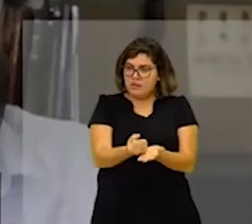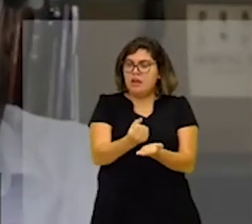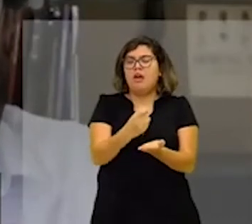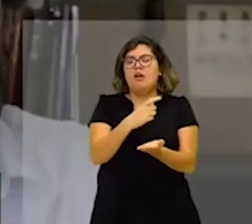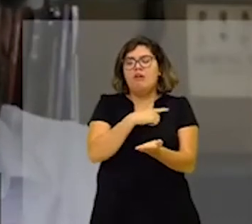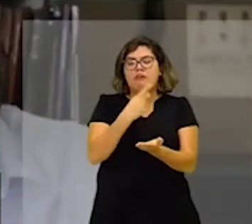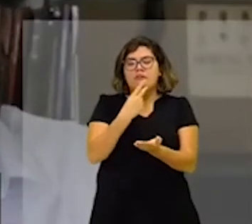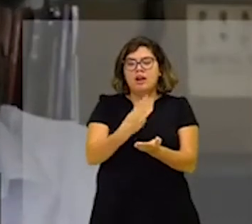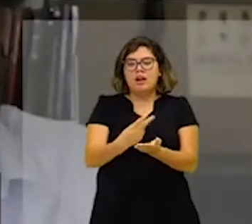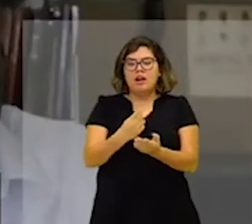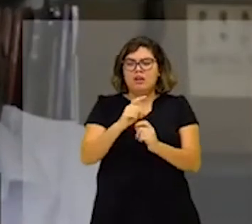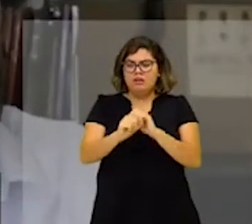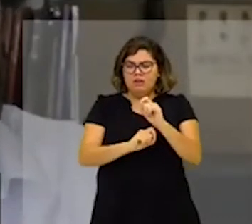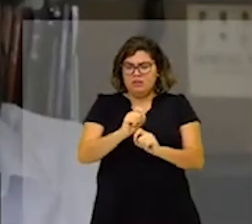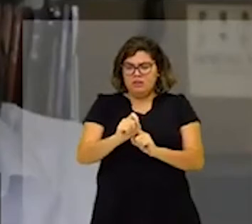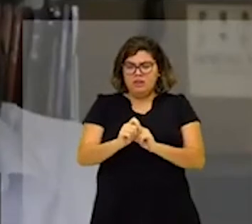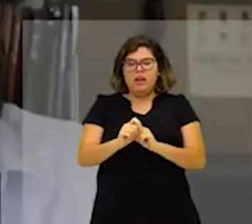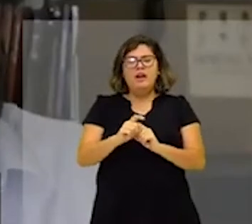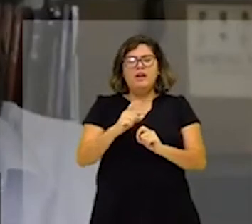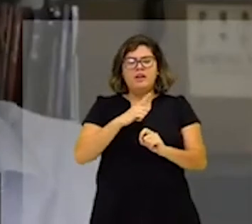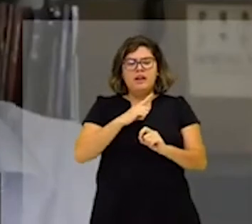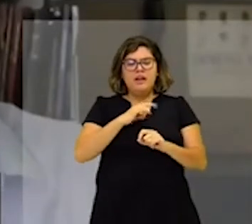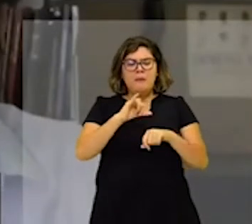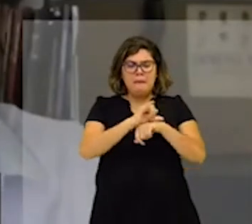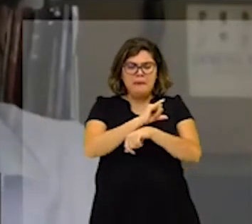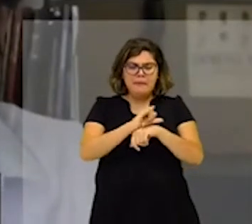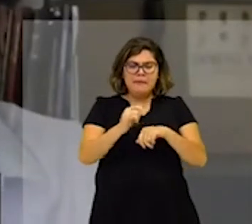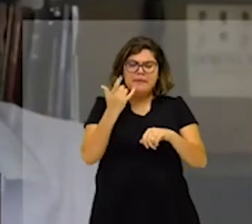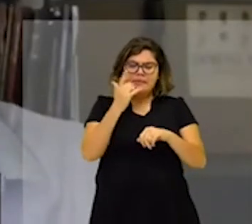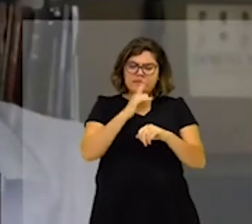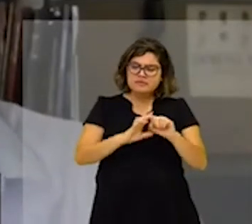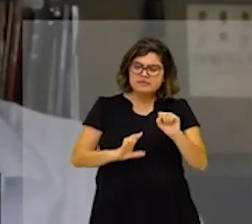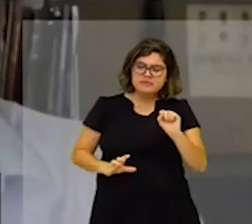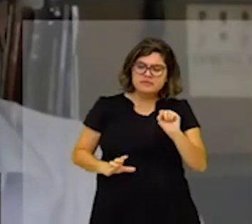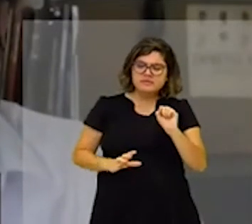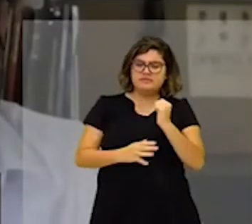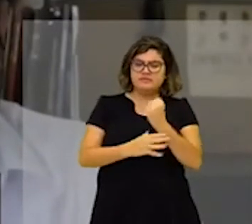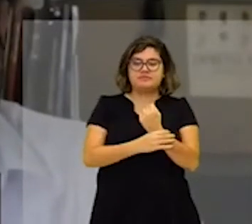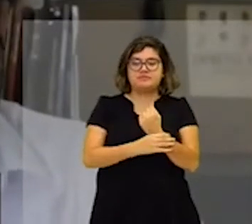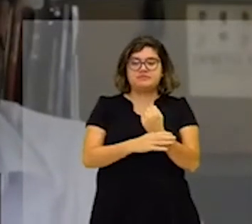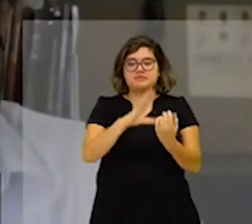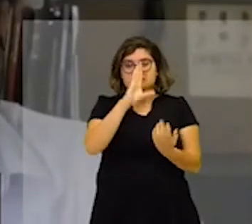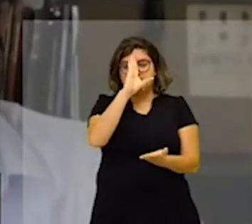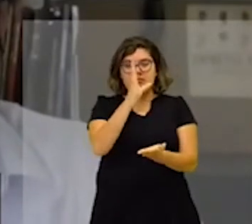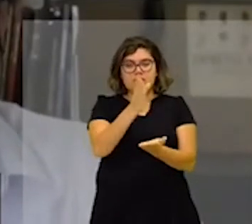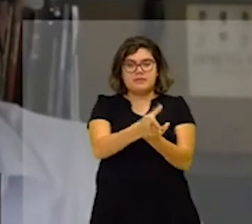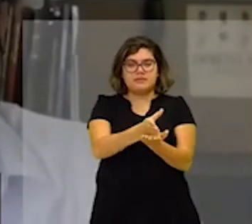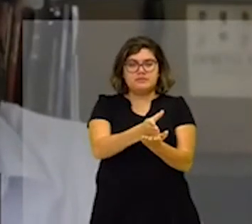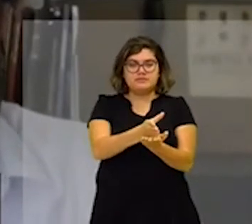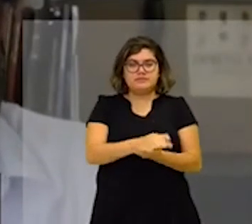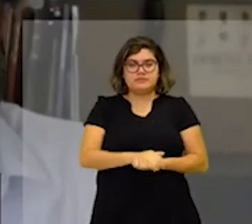aquele identificação como ferramenta de garantia da política pública na da da política afirmativa